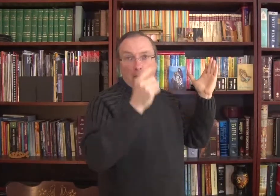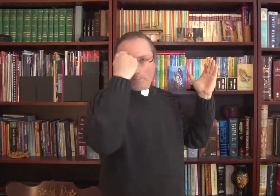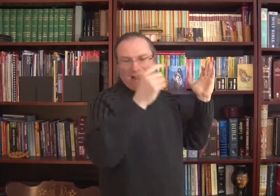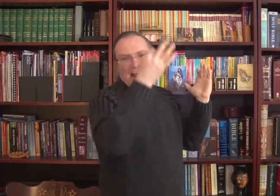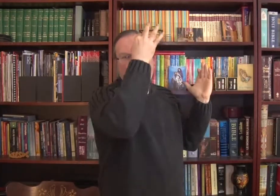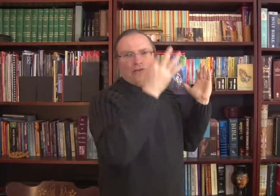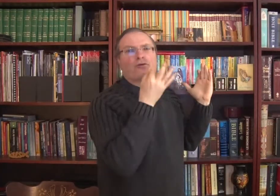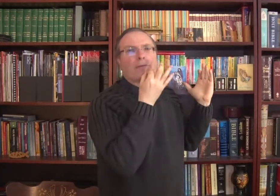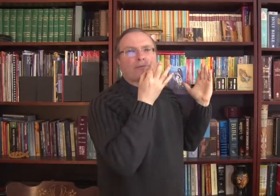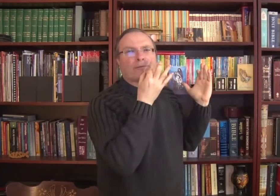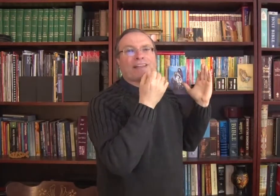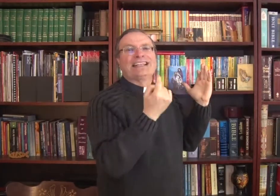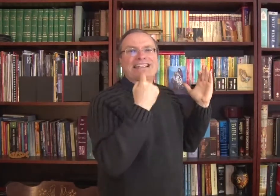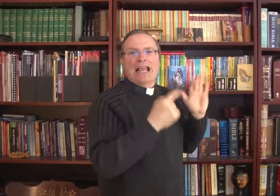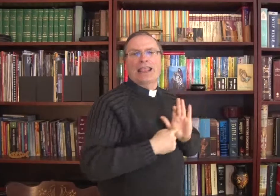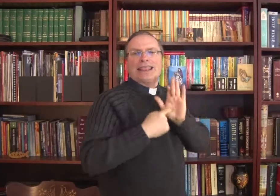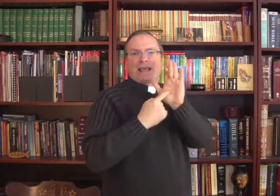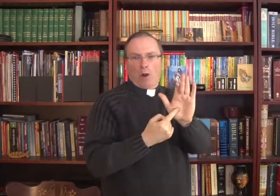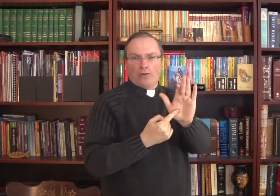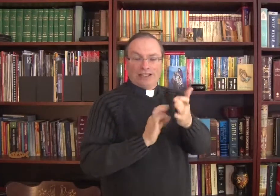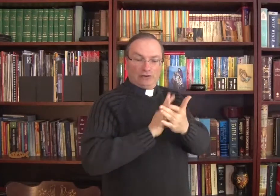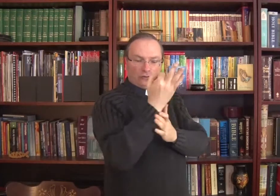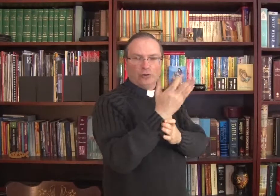par la foi, et qui démontre les fruits